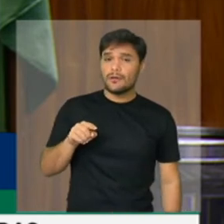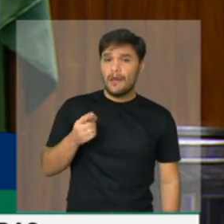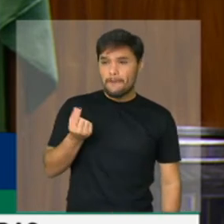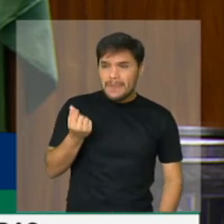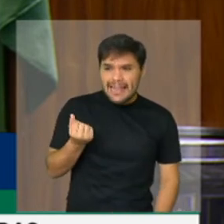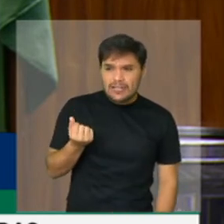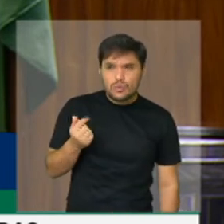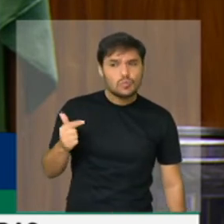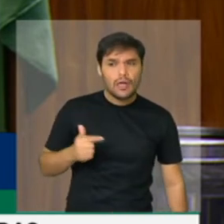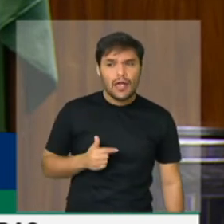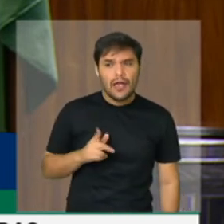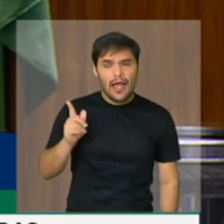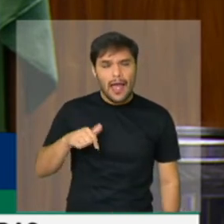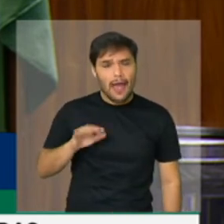NÃO TEM PREÇO. VOTO TEM CONSEQUÊNCIA. E O VOTO QUE